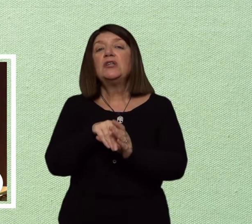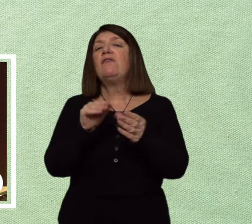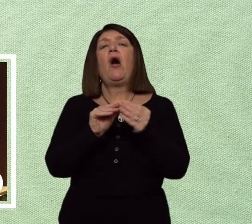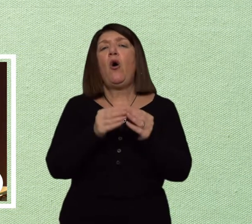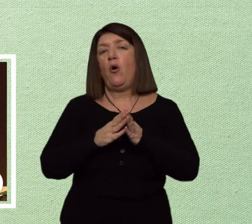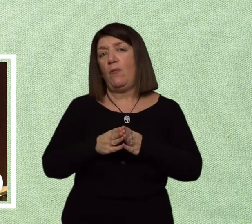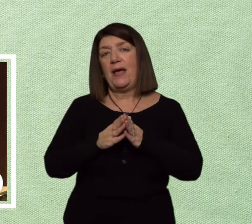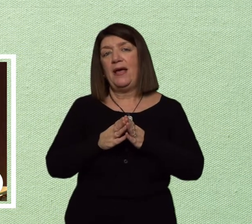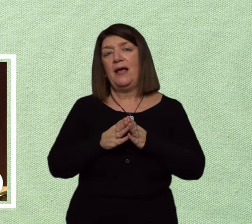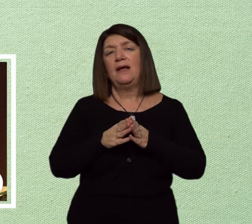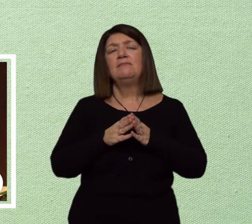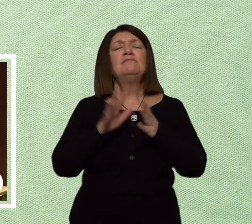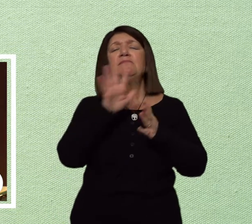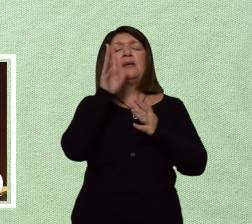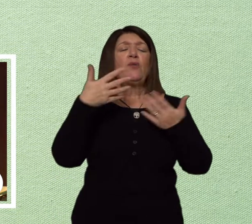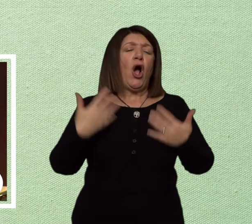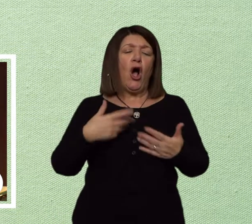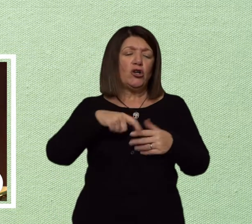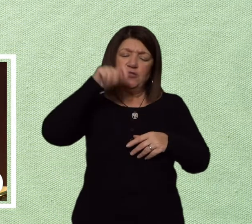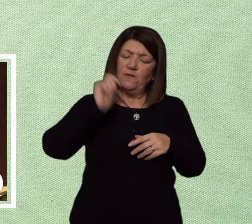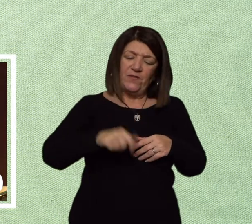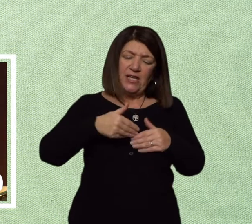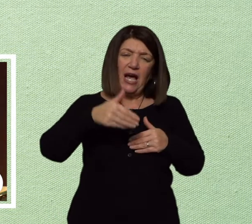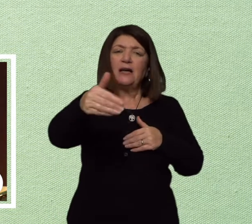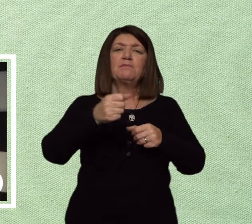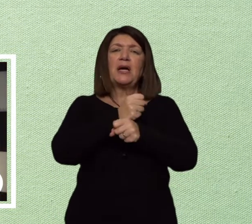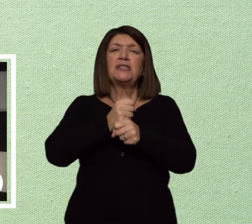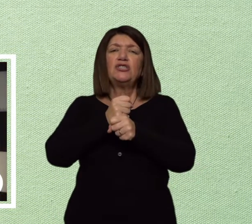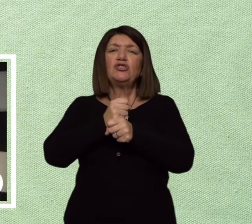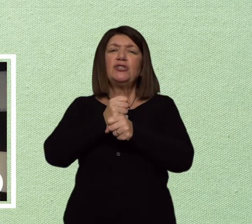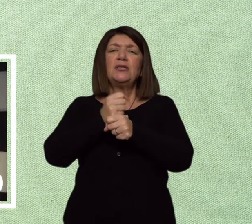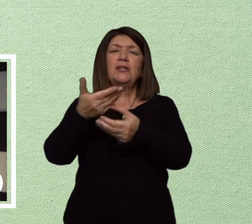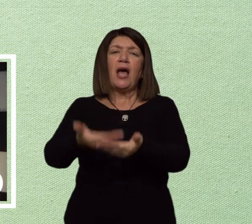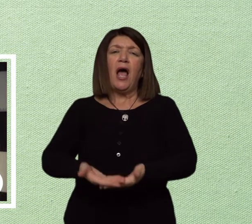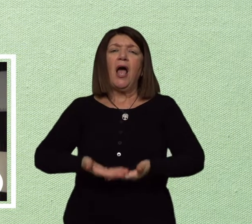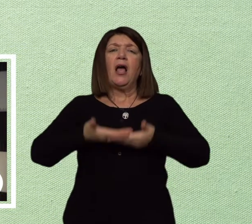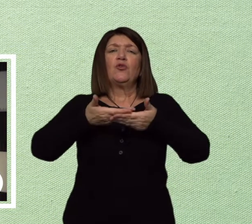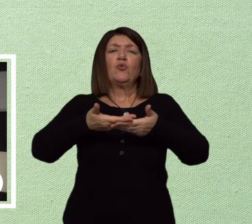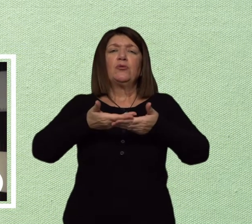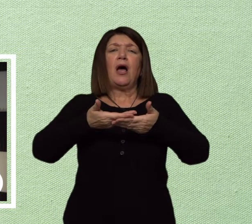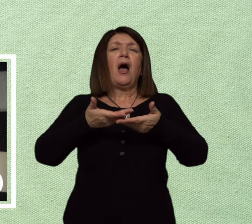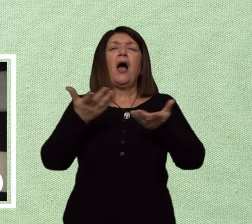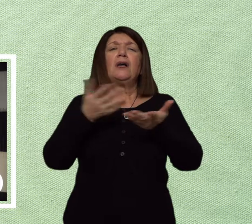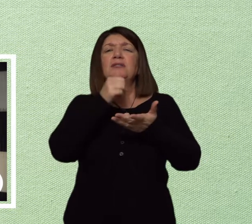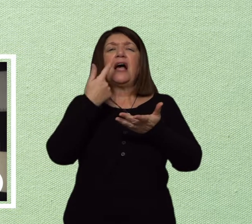la medicina ci aiuterà a cambiare il mondo -Ma in realtà la medicina dovrebbe già prevedere